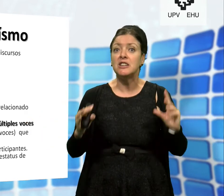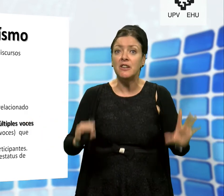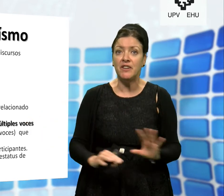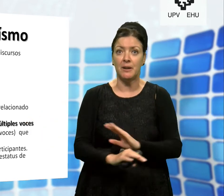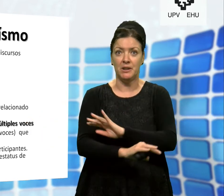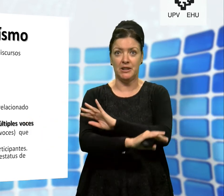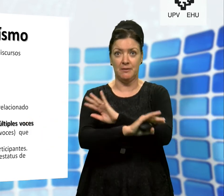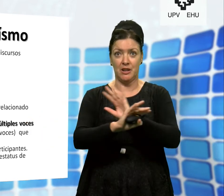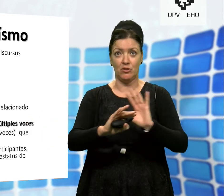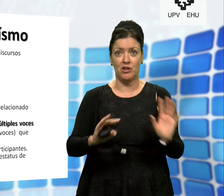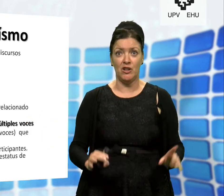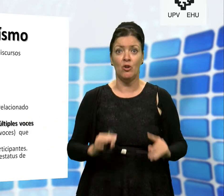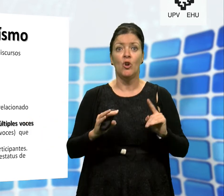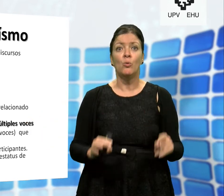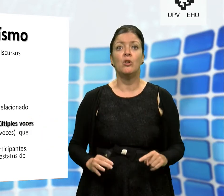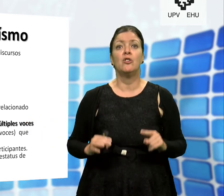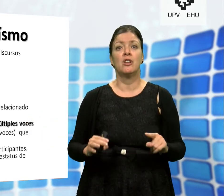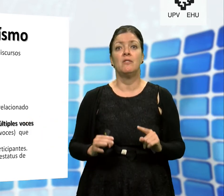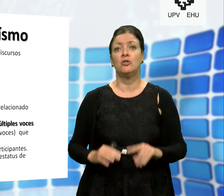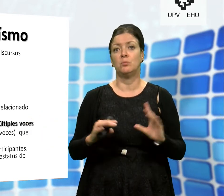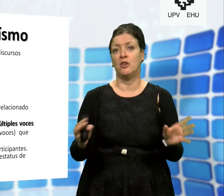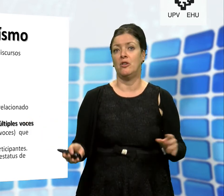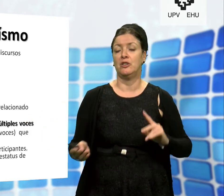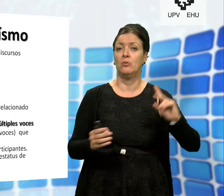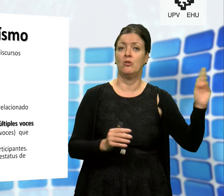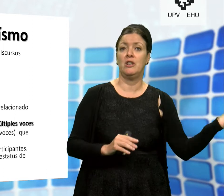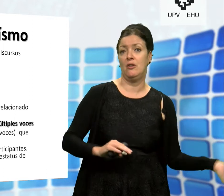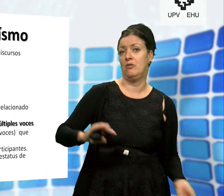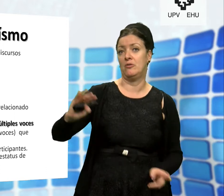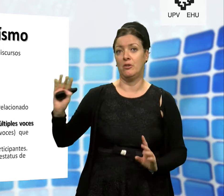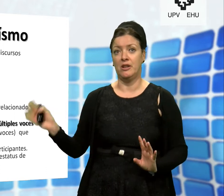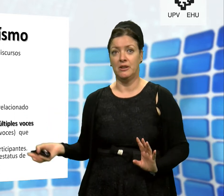Sificamente se van reconstruyendo una y otra vez sus posiciones; subordinado o subordinante.